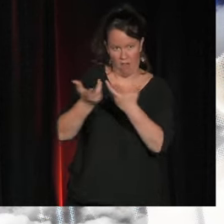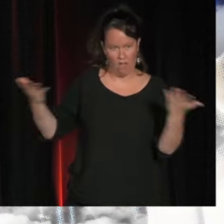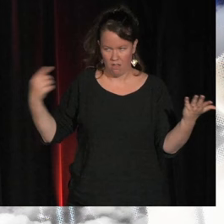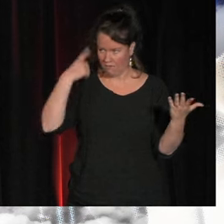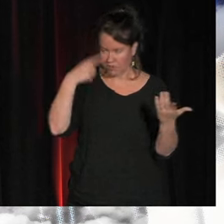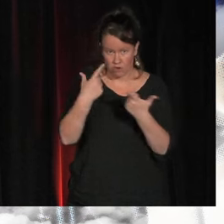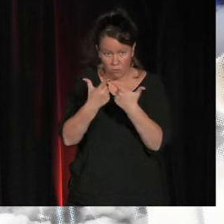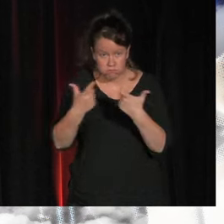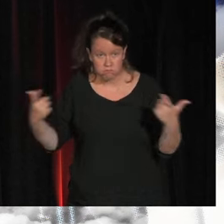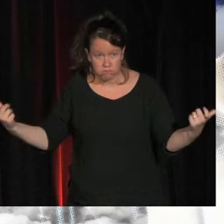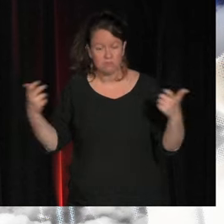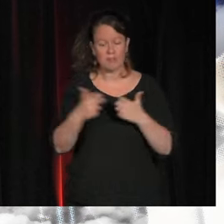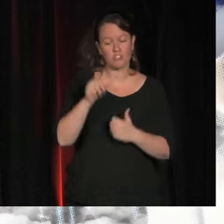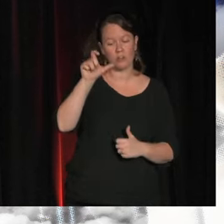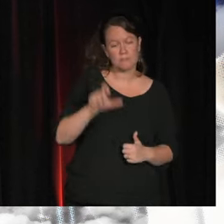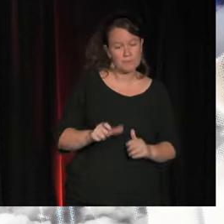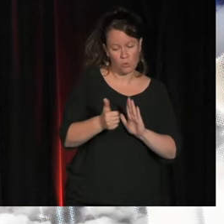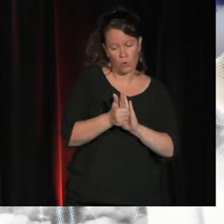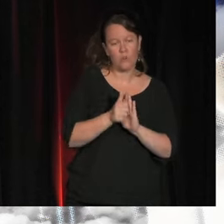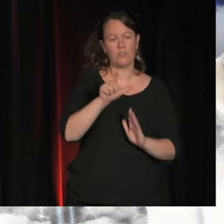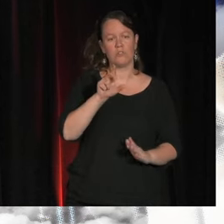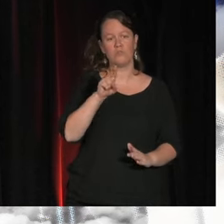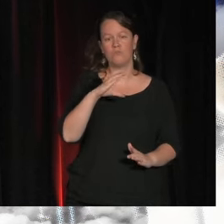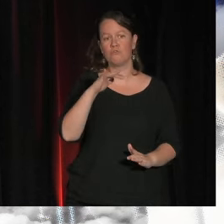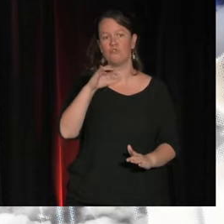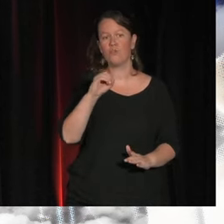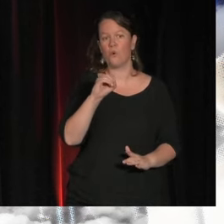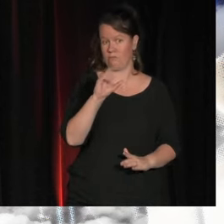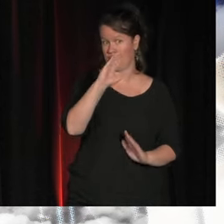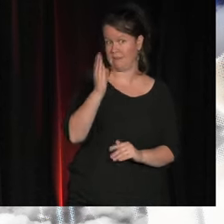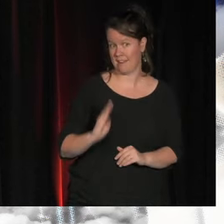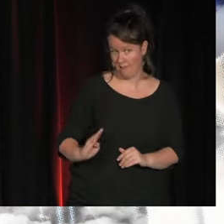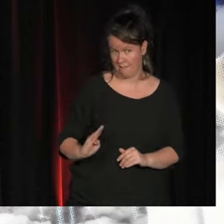Ils expliquaient, par exemple, que pour Lucio, qui est brésilien, ils n'ont pas réussi à trouver, je ne sais pas, ils n'ont pas expliqué